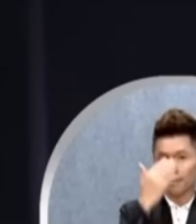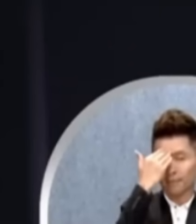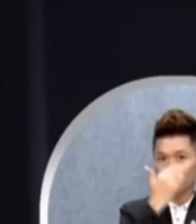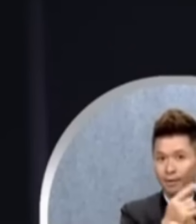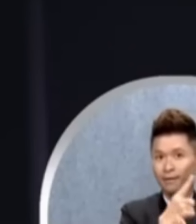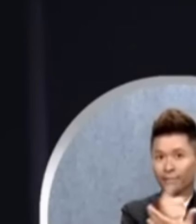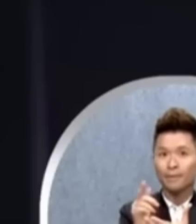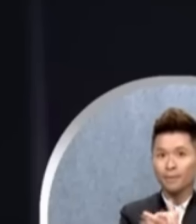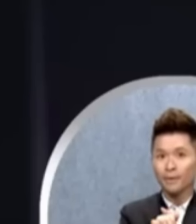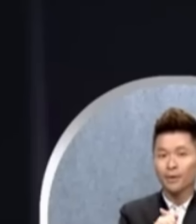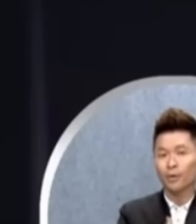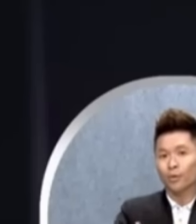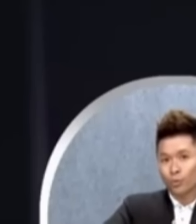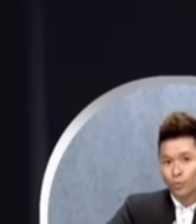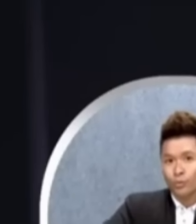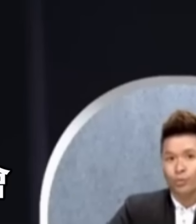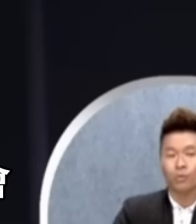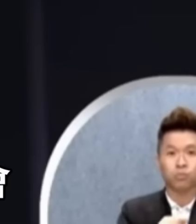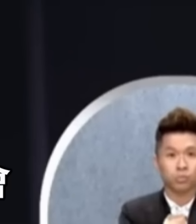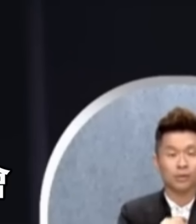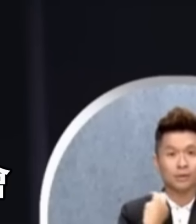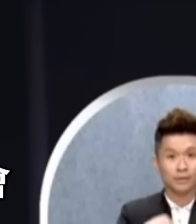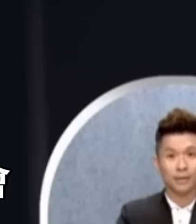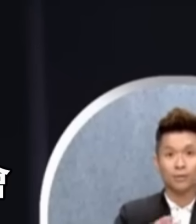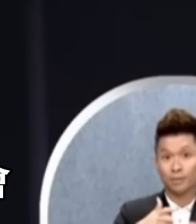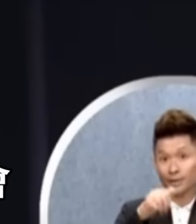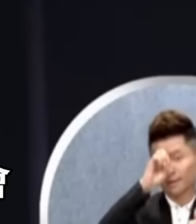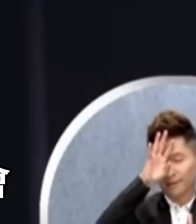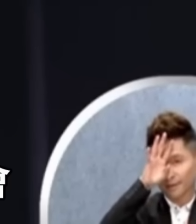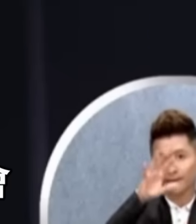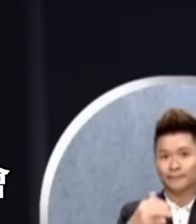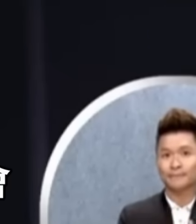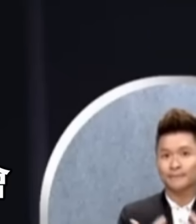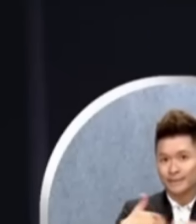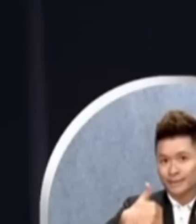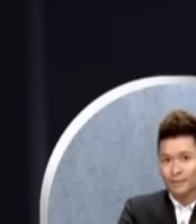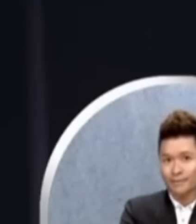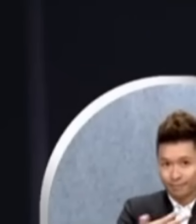給我們國民黨多鼓勵 也請多多給我們國民黨一個機會 謝謝大家